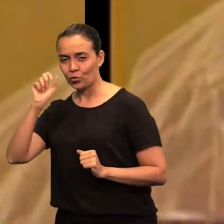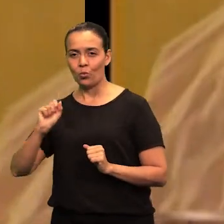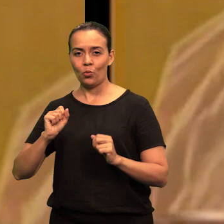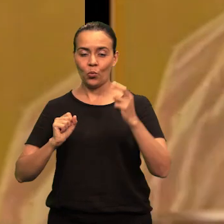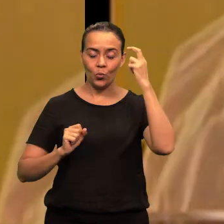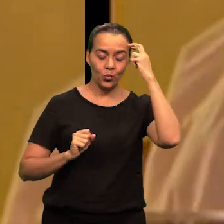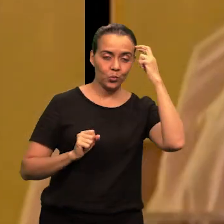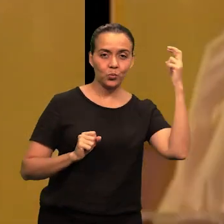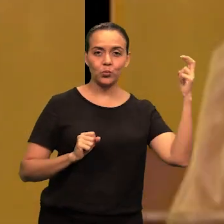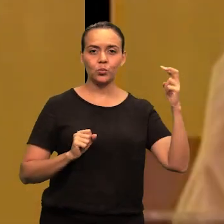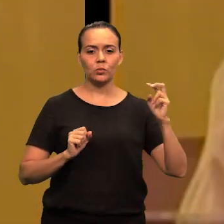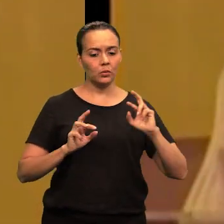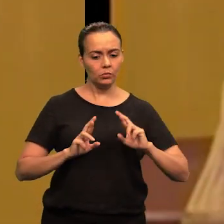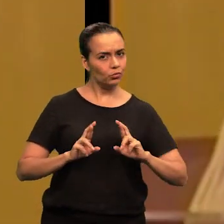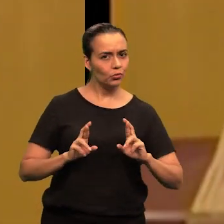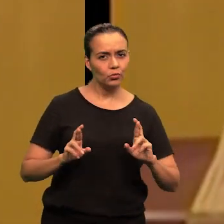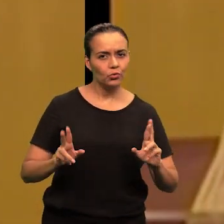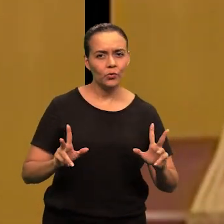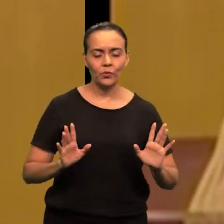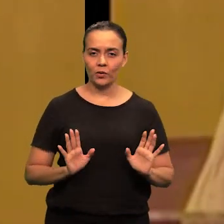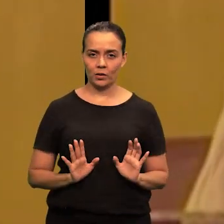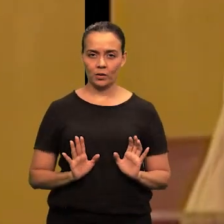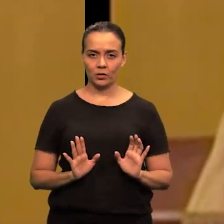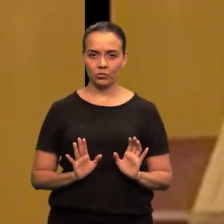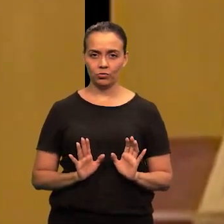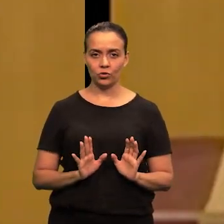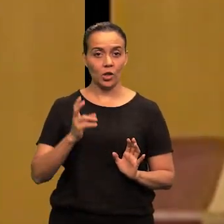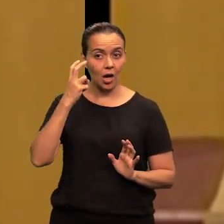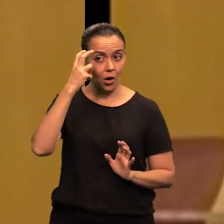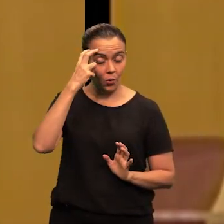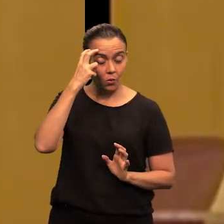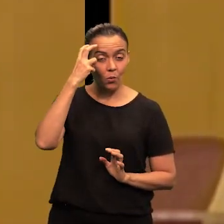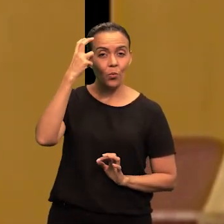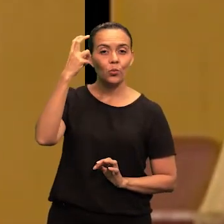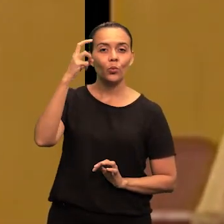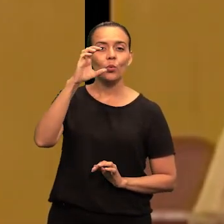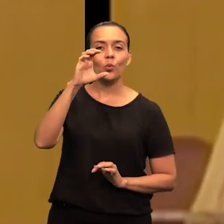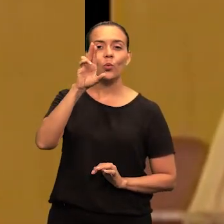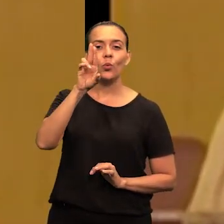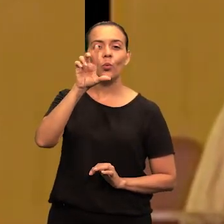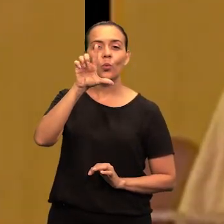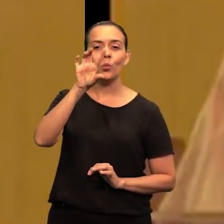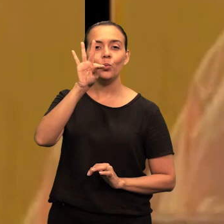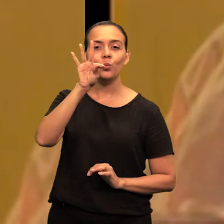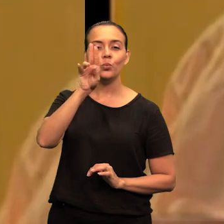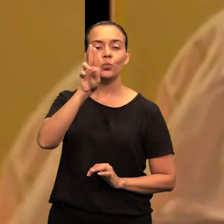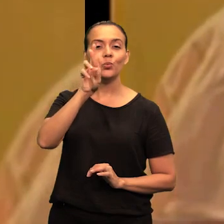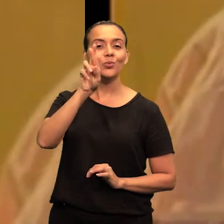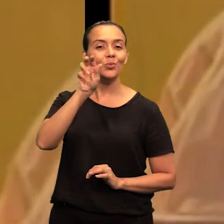Cultura não são as coleções de objetos enobrecidos,